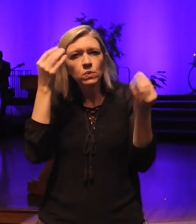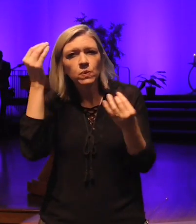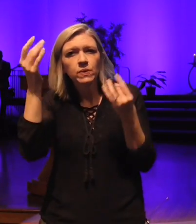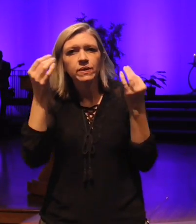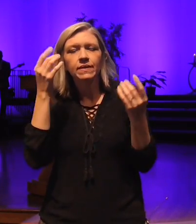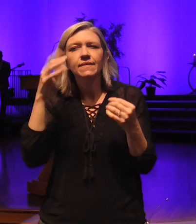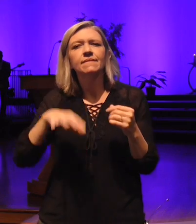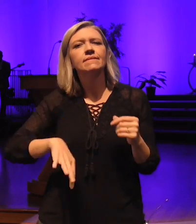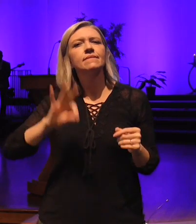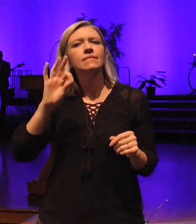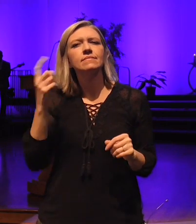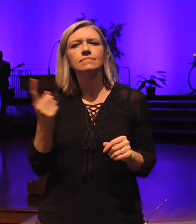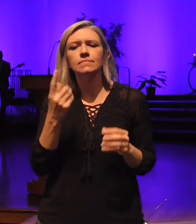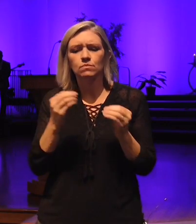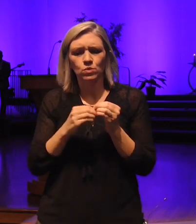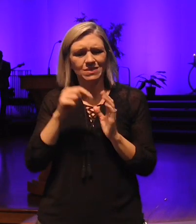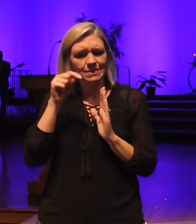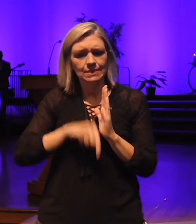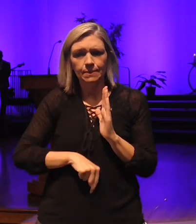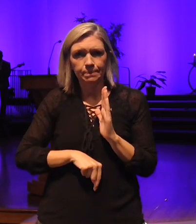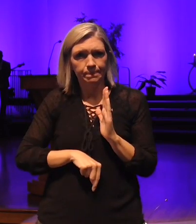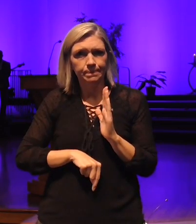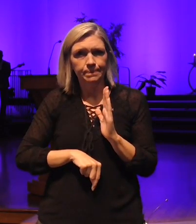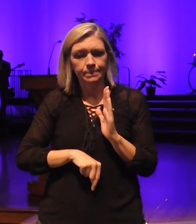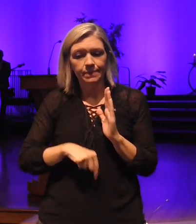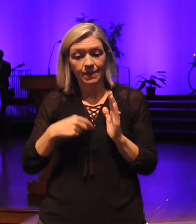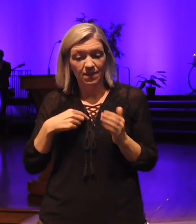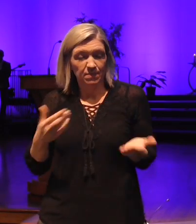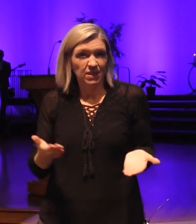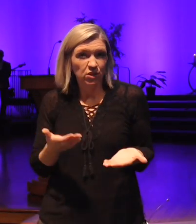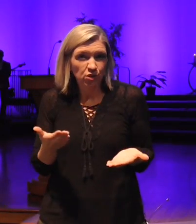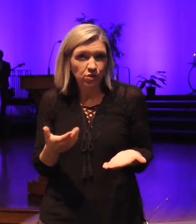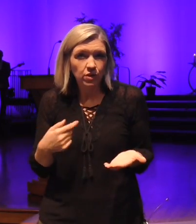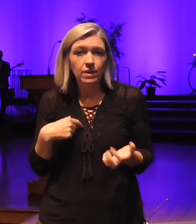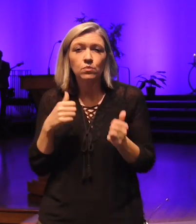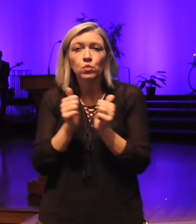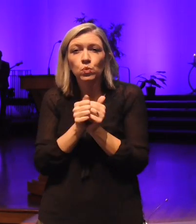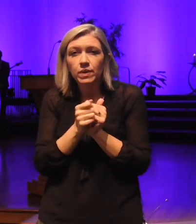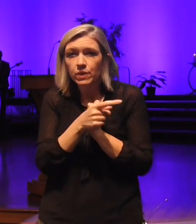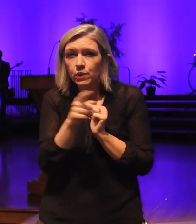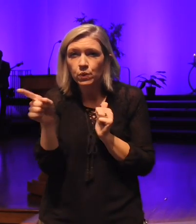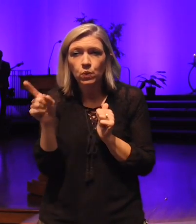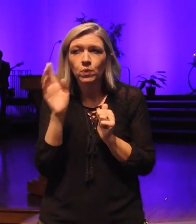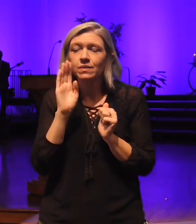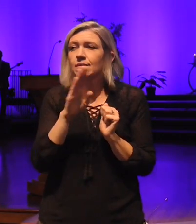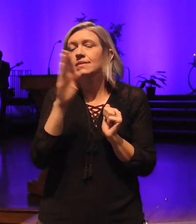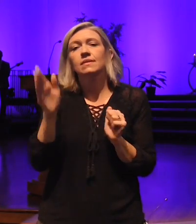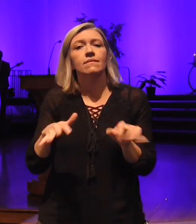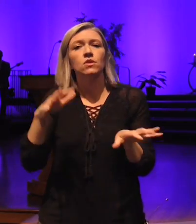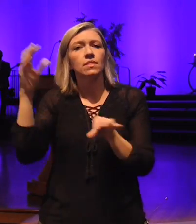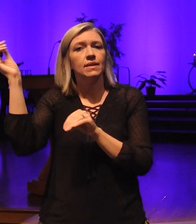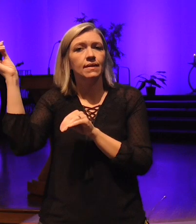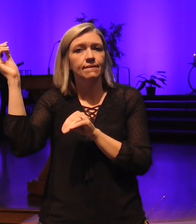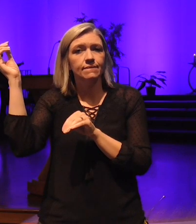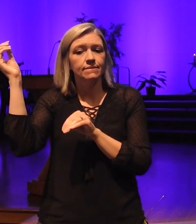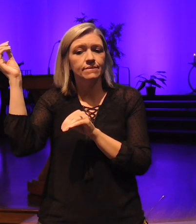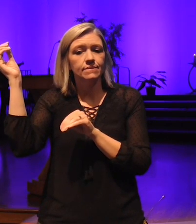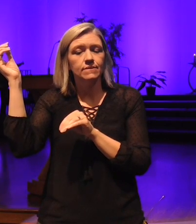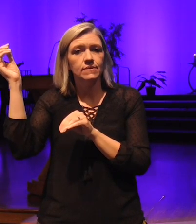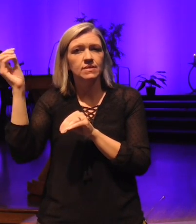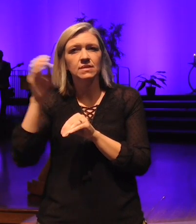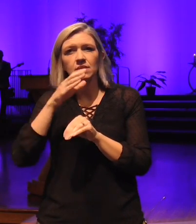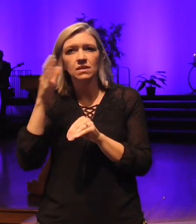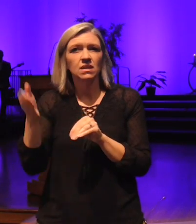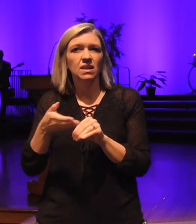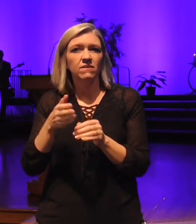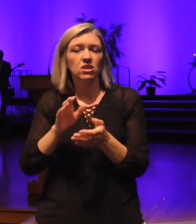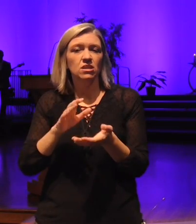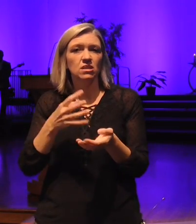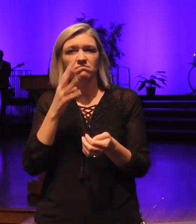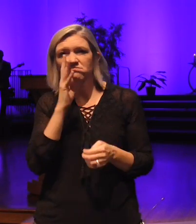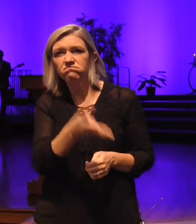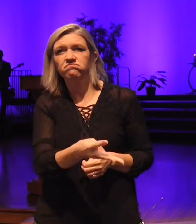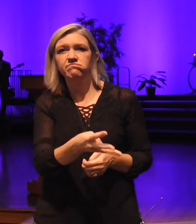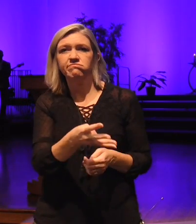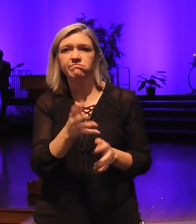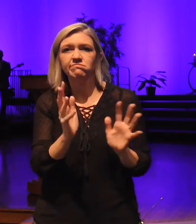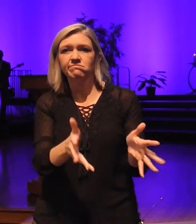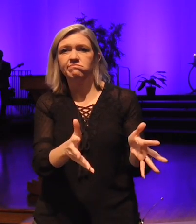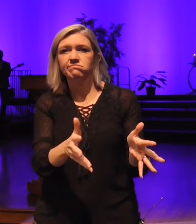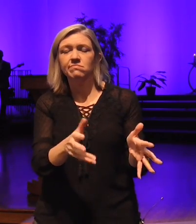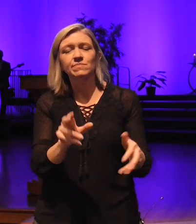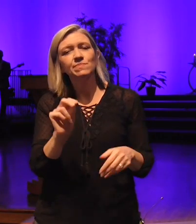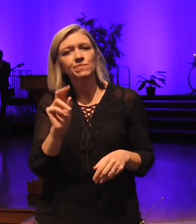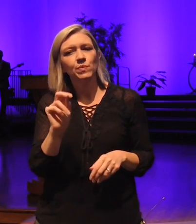más profundo. Estoy aquí, contigo y nunca te dejaré ni te abandonaré, y cuando confías en tus piernas